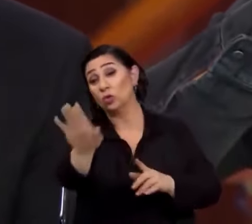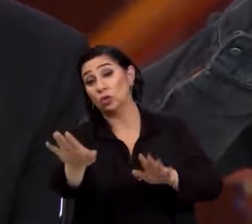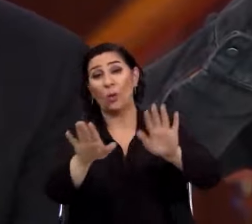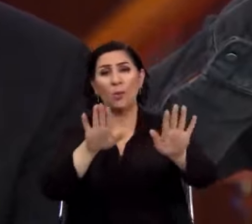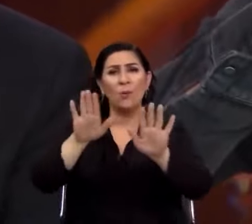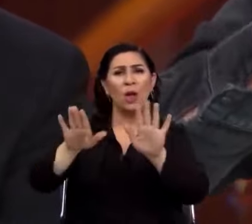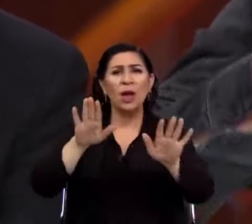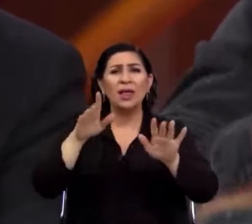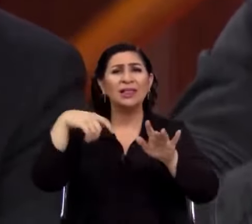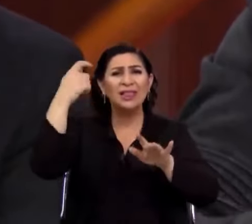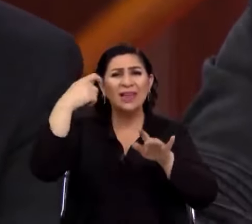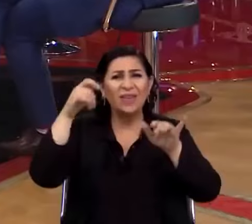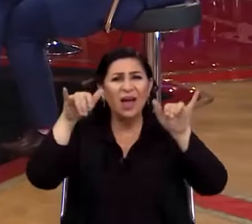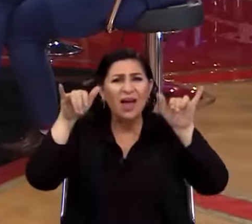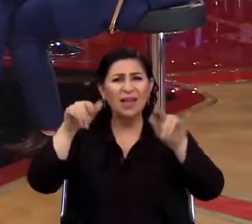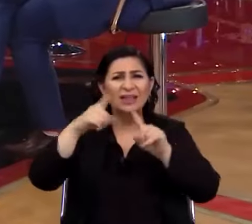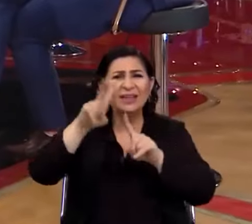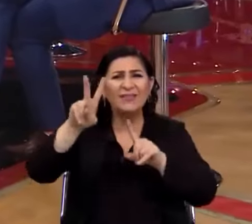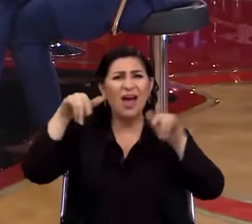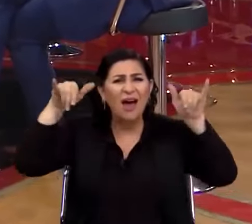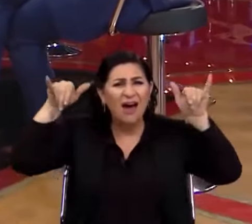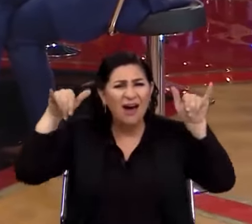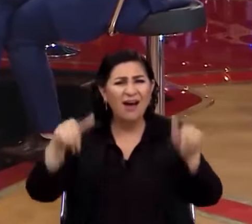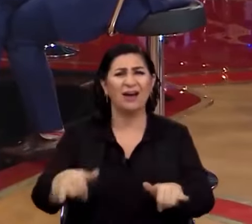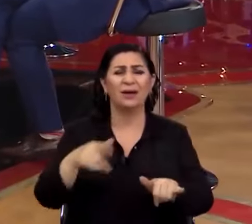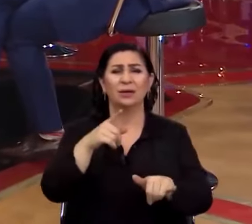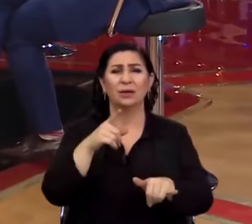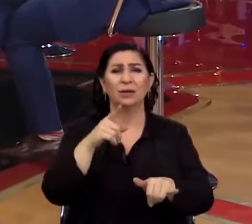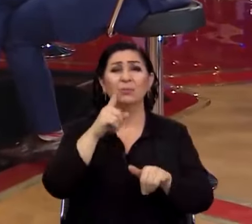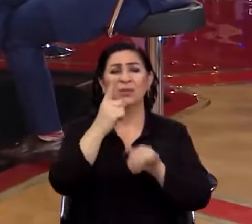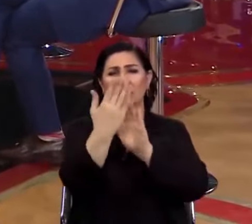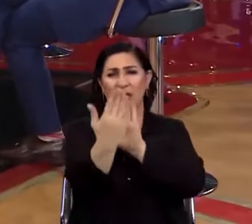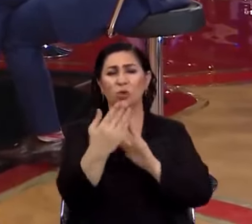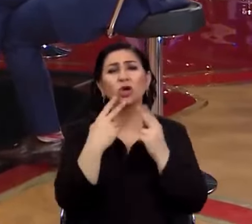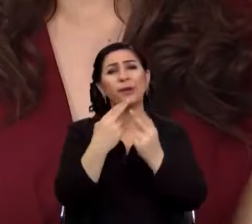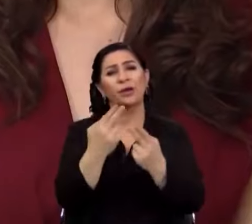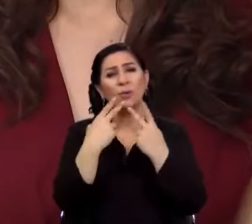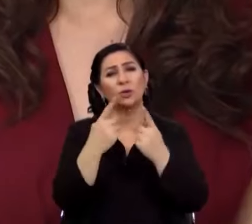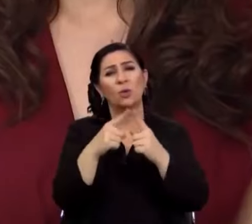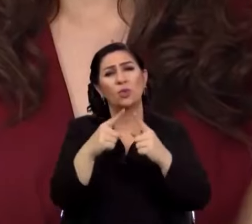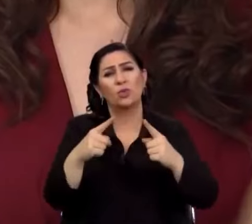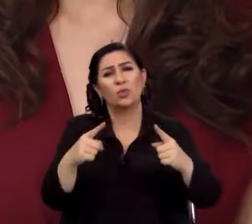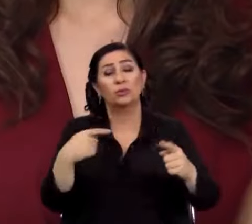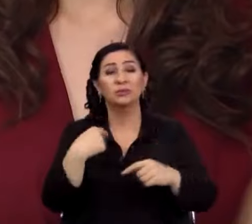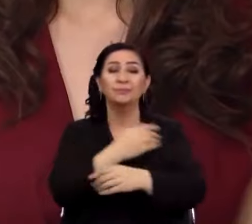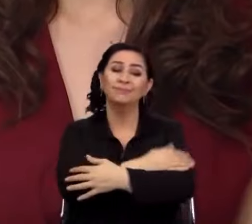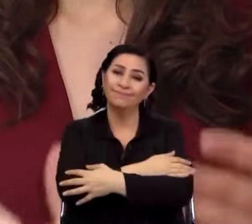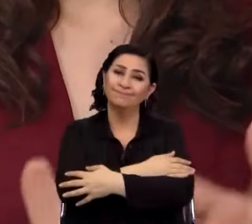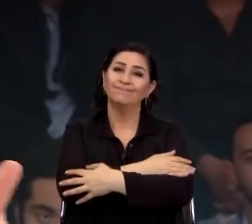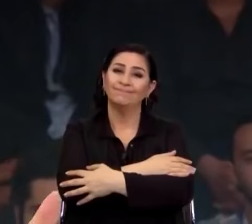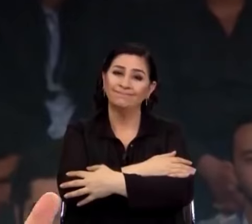şey televizyonda da oluyor yani karşımızda biri konuşuyor ve biz dinliyoruz uzun uzun saatlerce dinliyoruz Aslında televizyon etkisi